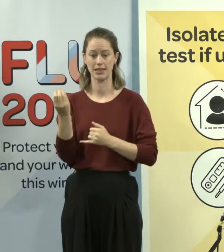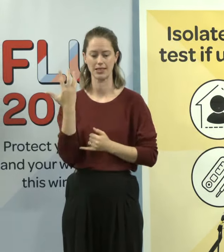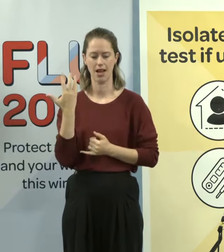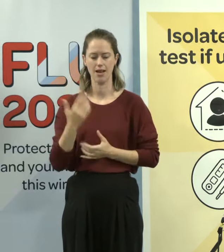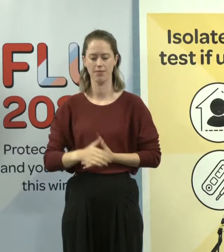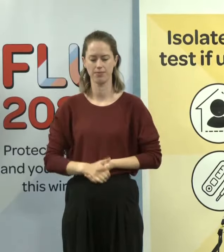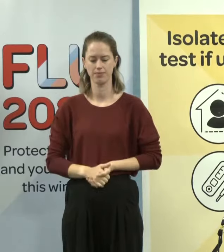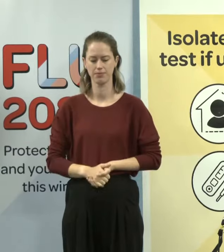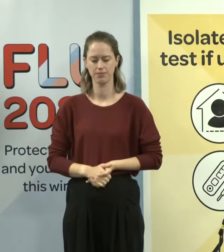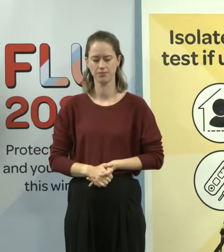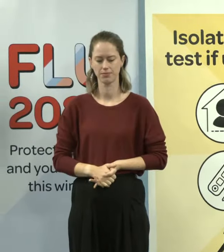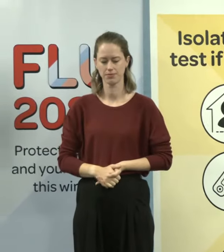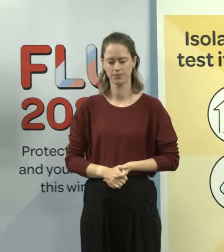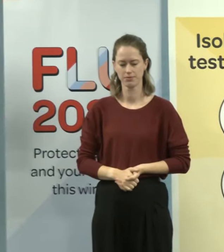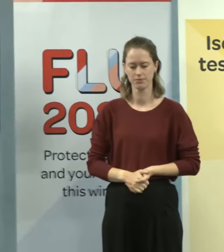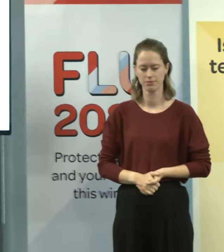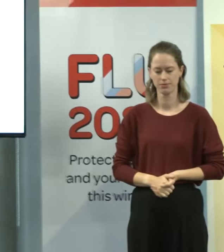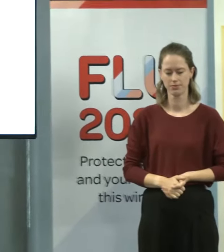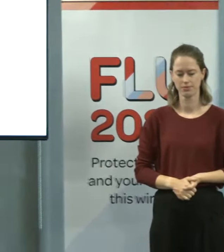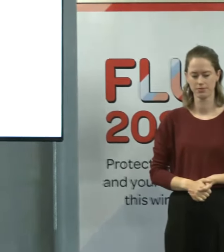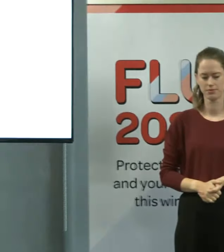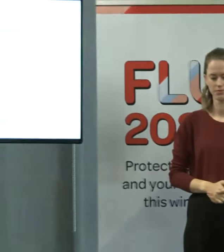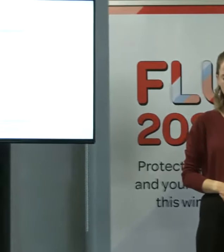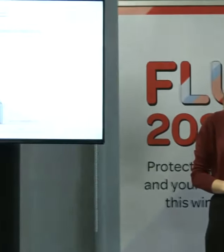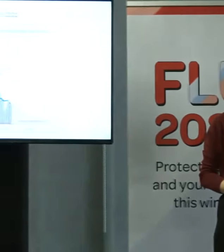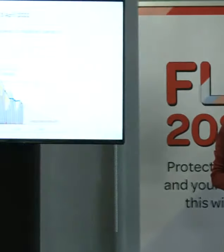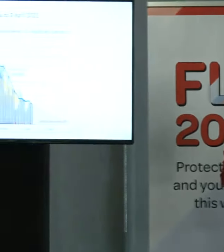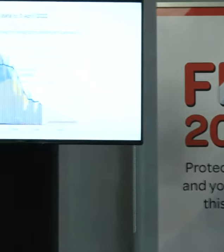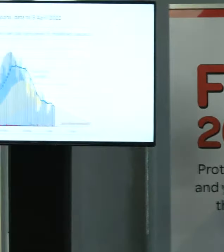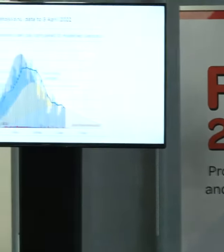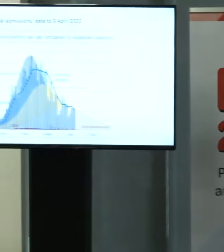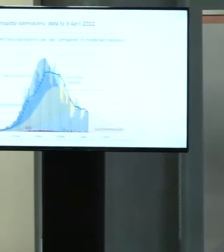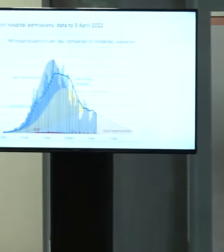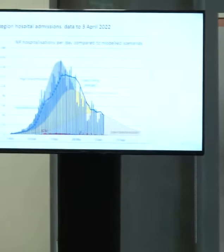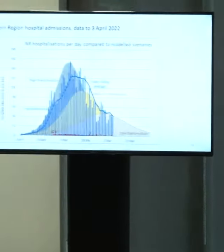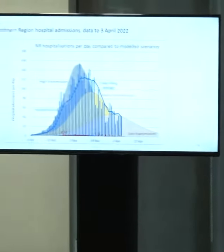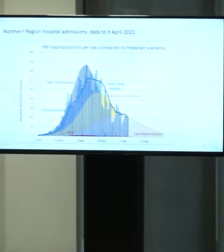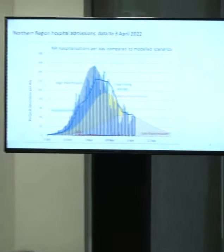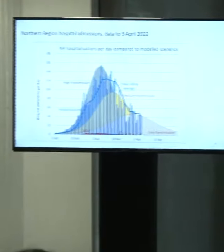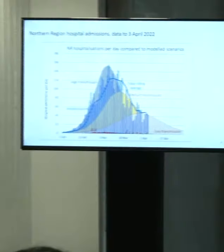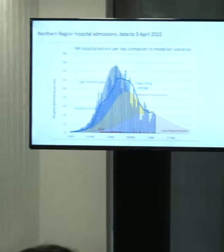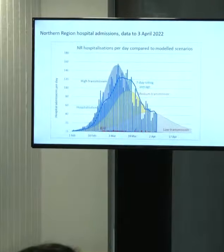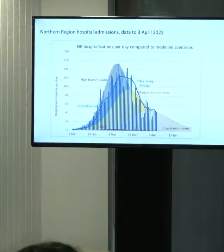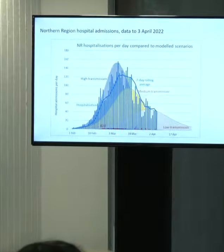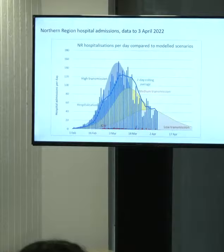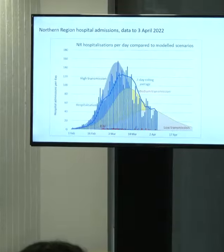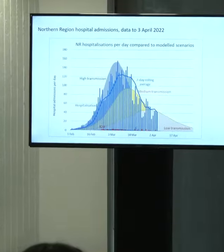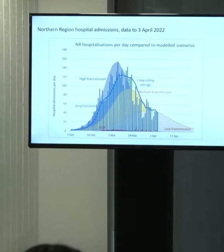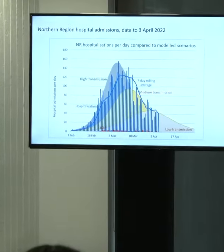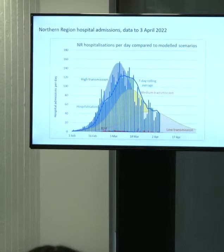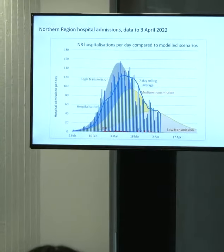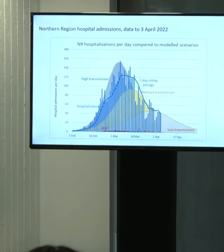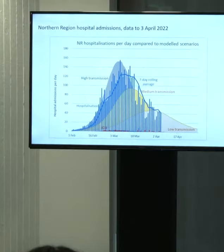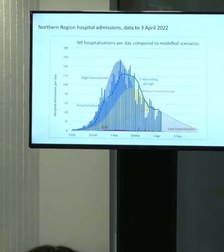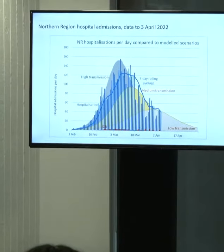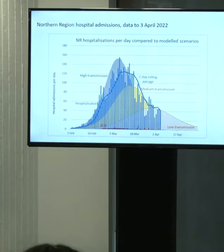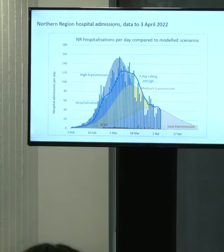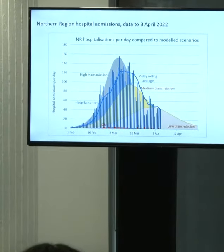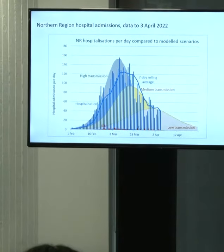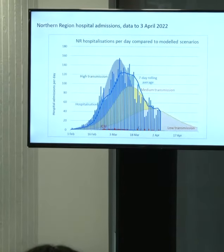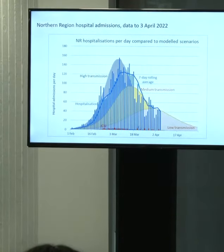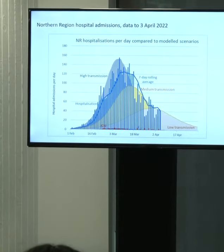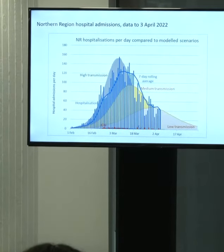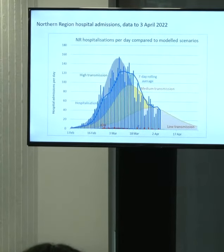moenga i te watea ki te mahi